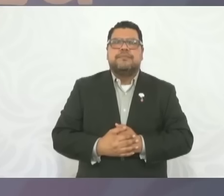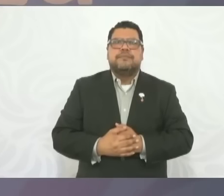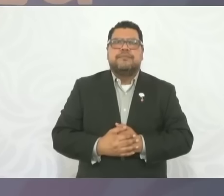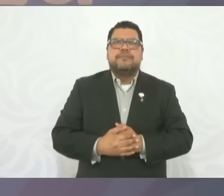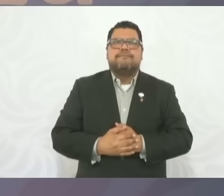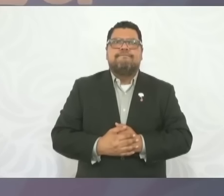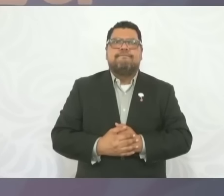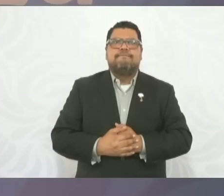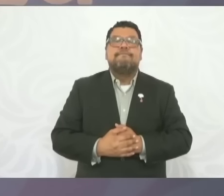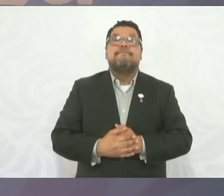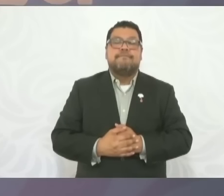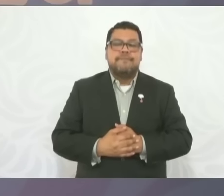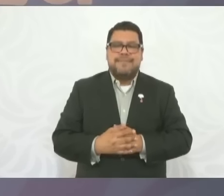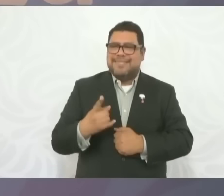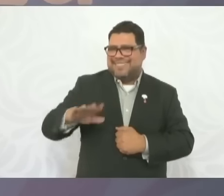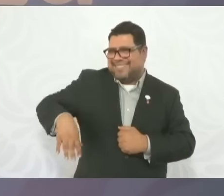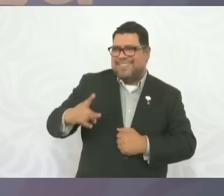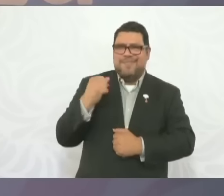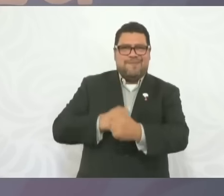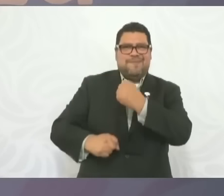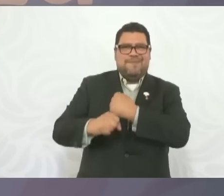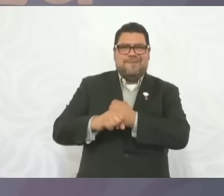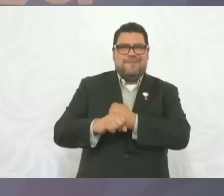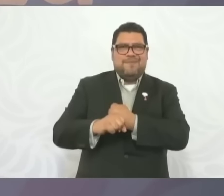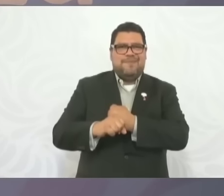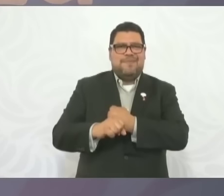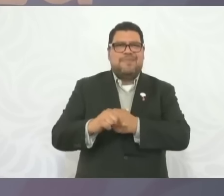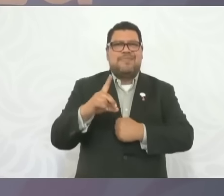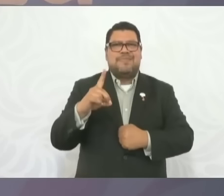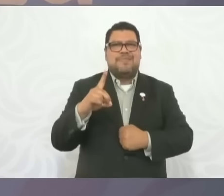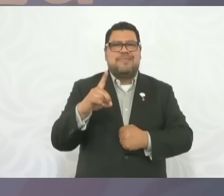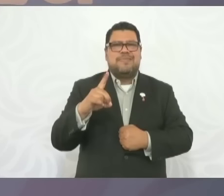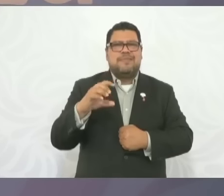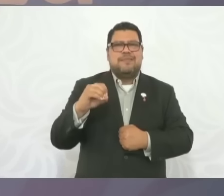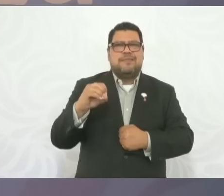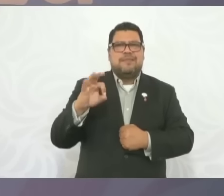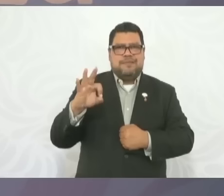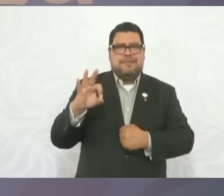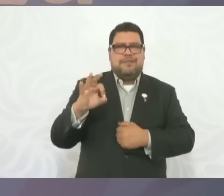Hace justamente un año fue publicado en el Diario Oficial de la Federación las nuevas